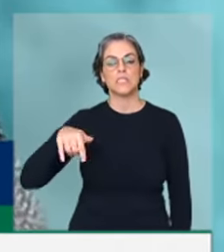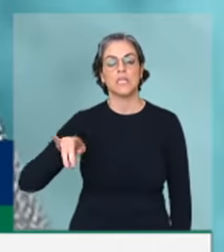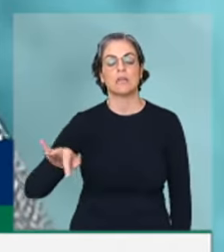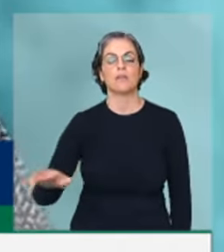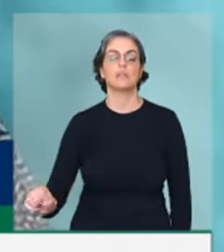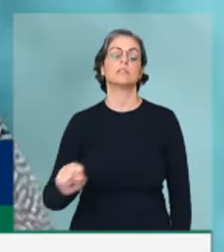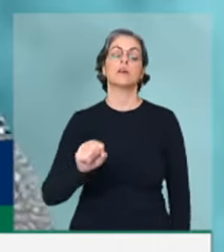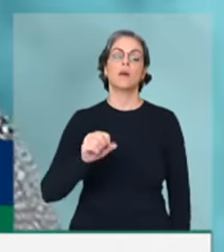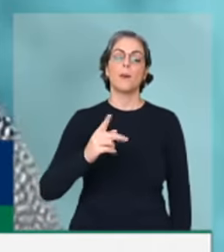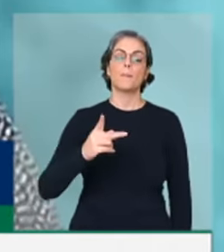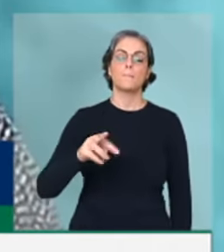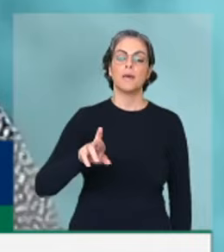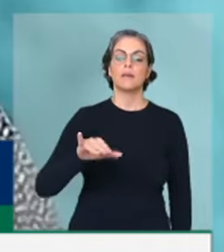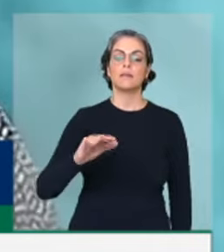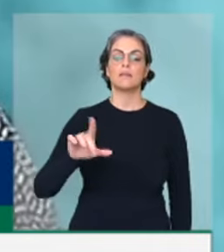PEQUENINO, MAS IMPORTANTE PARA A HISTÓRIA E QUE AROLDO,